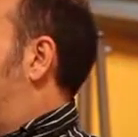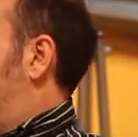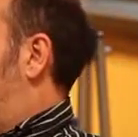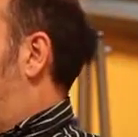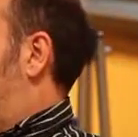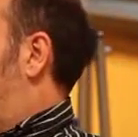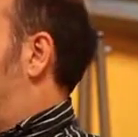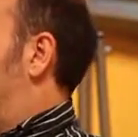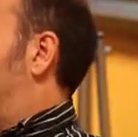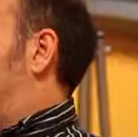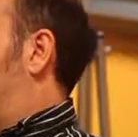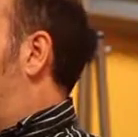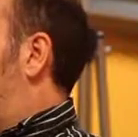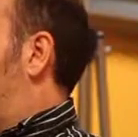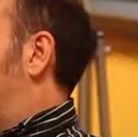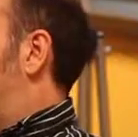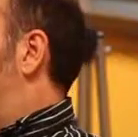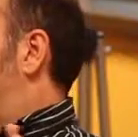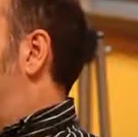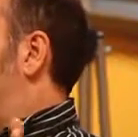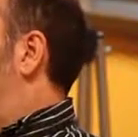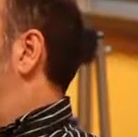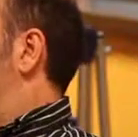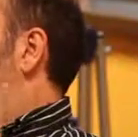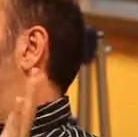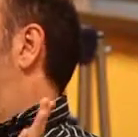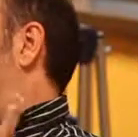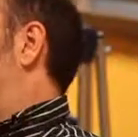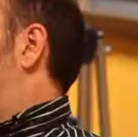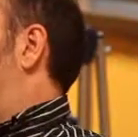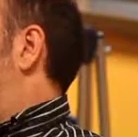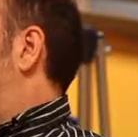estas cosas. Y a ver también cómo podemos llevar el foco hacia estos